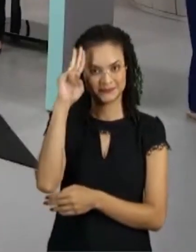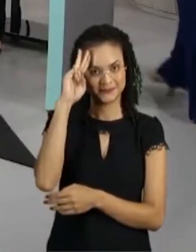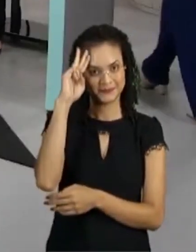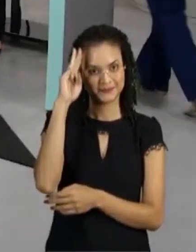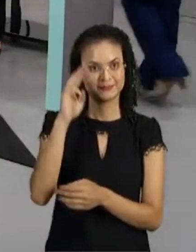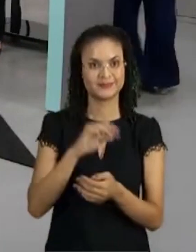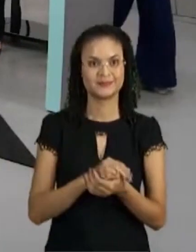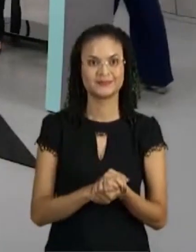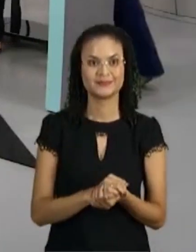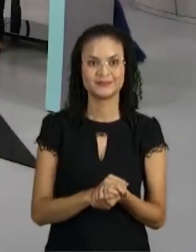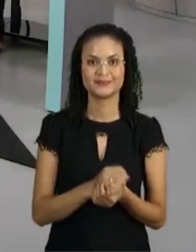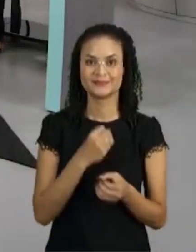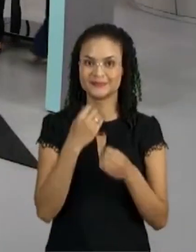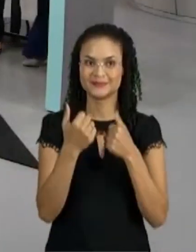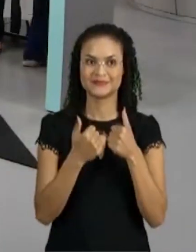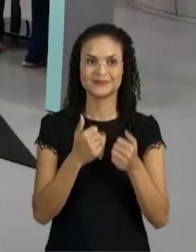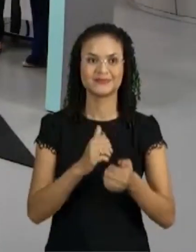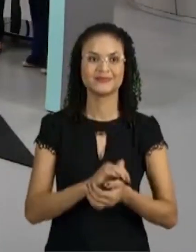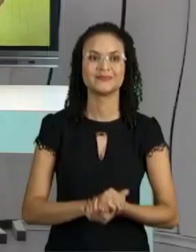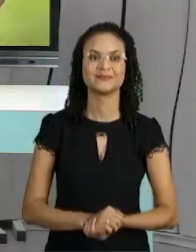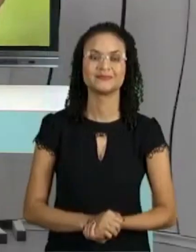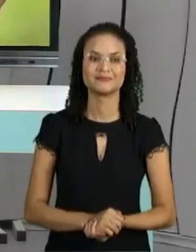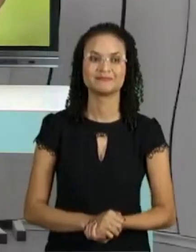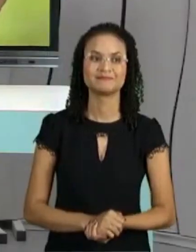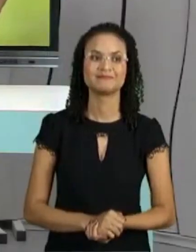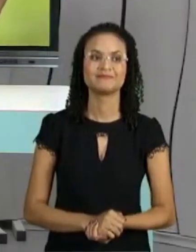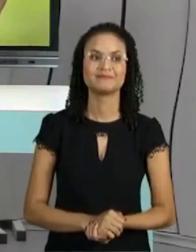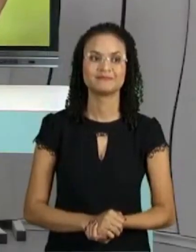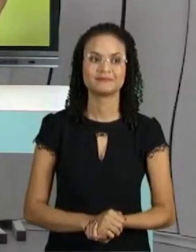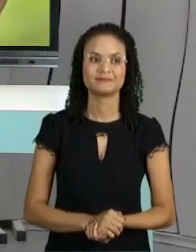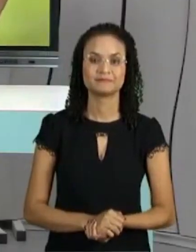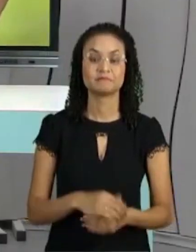Com você? Tudo bem. Márcia, eu quero que você feche os olhos,